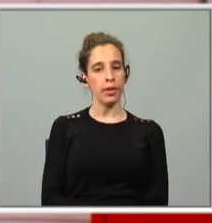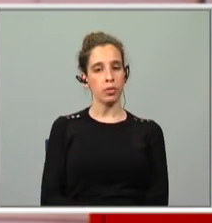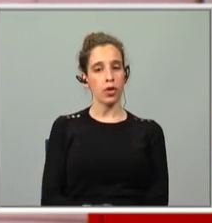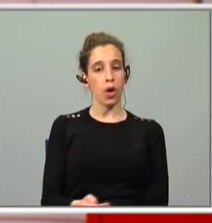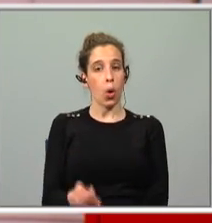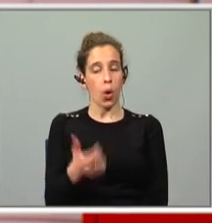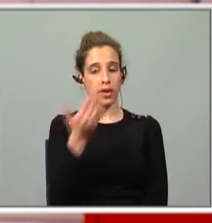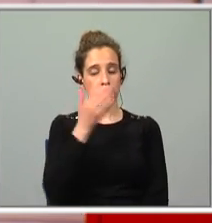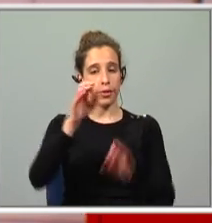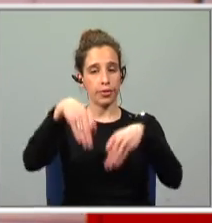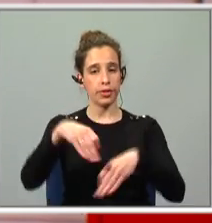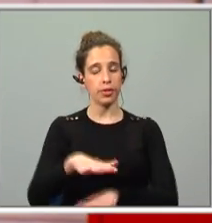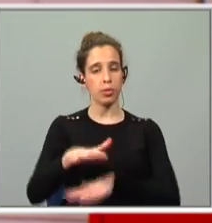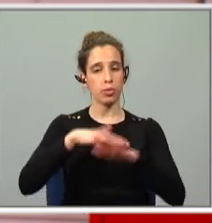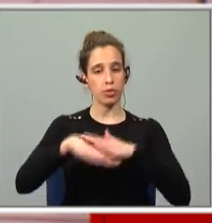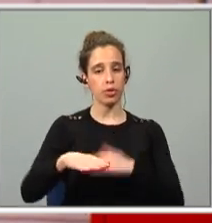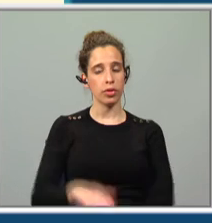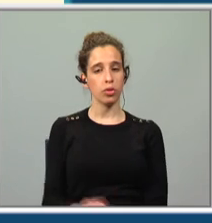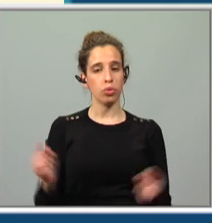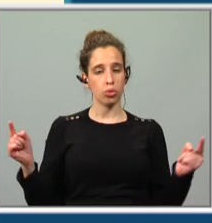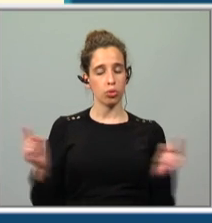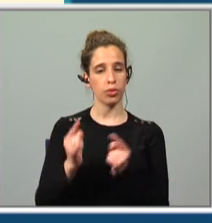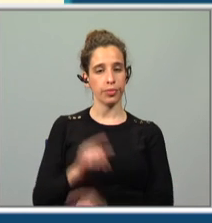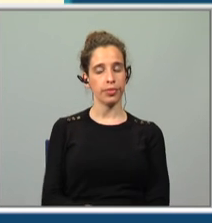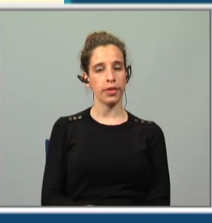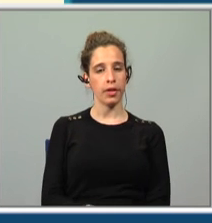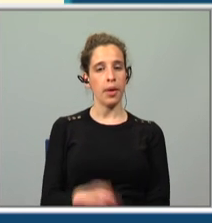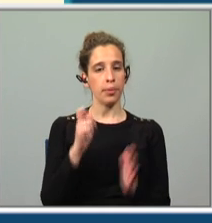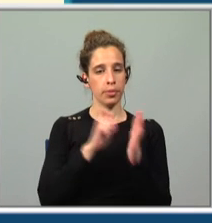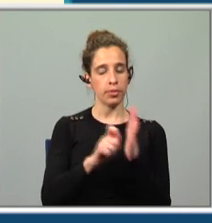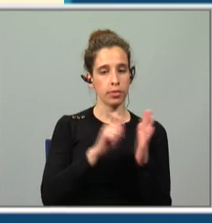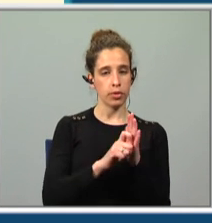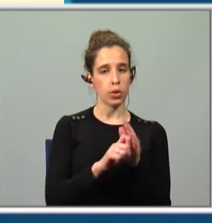final do bloco vamos fazer aqui o nosso resumo estivemos a escrever com recurso 塊的盡頭讓我們在這裡做我們的總結我們一直在追索